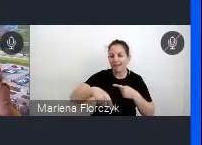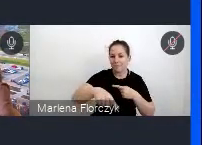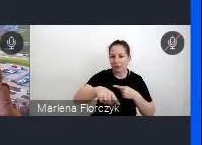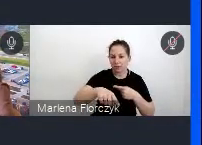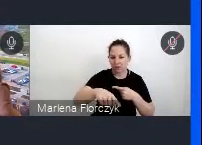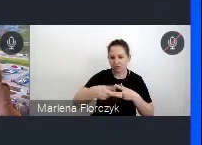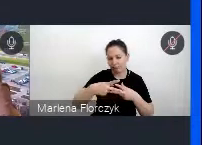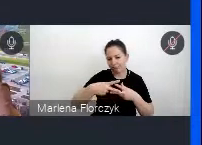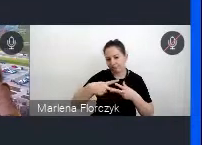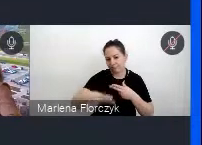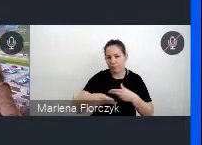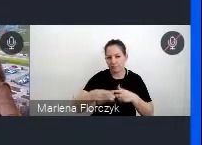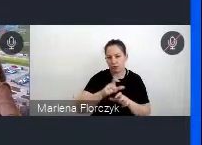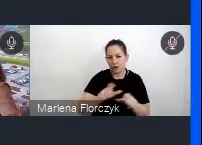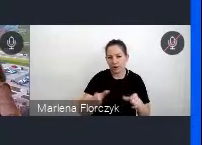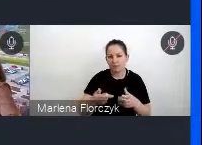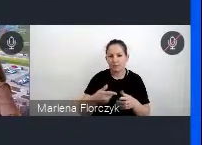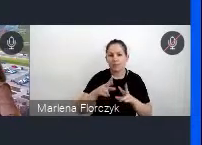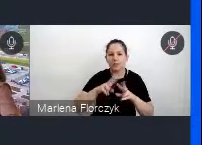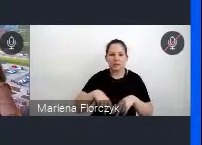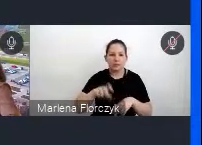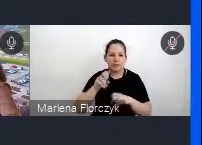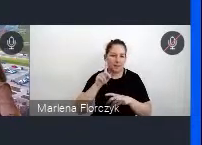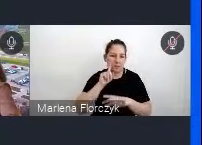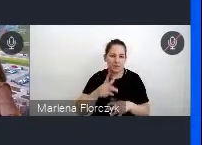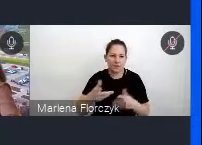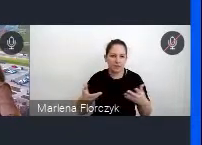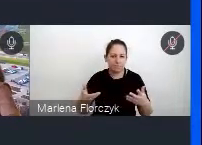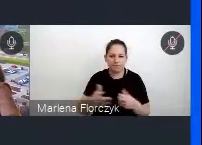Przypominam, że zostało nam tak naprawdę raptem osiem lat,